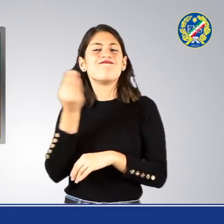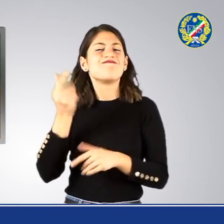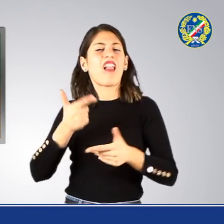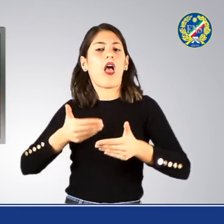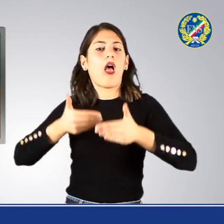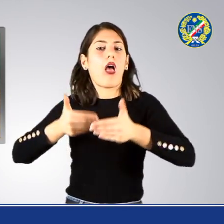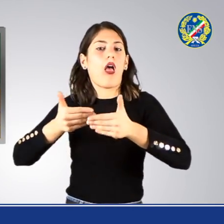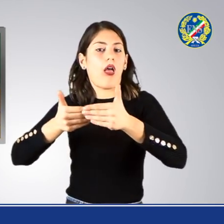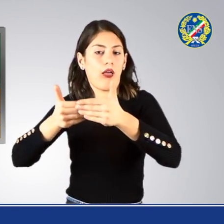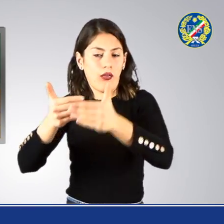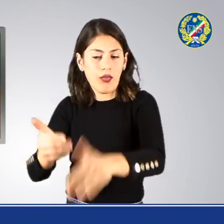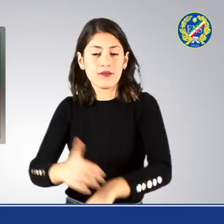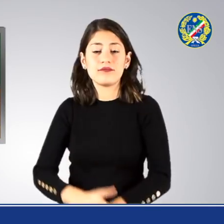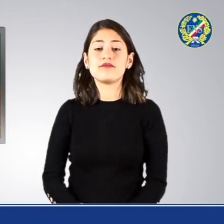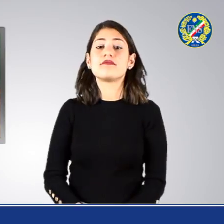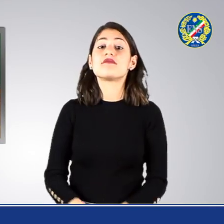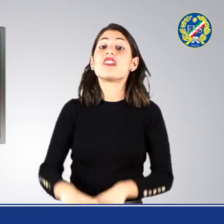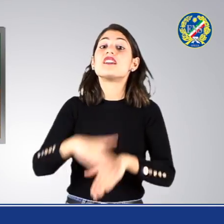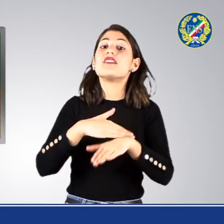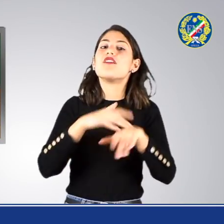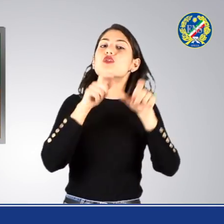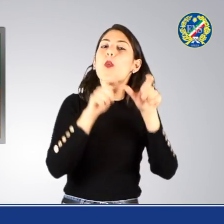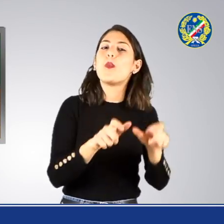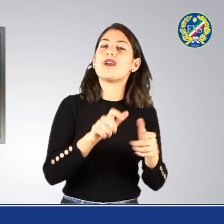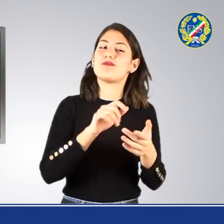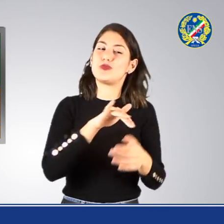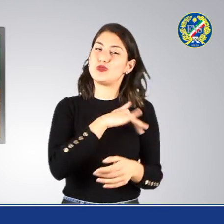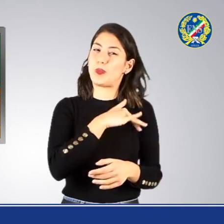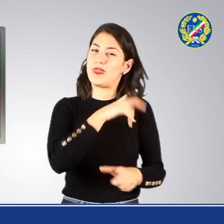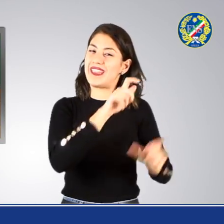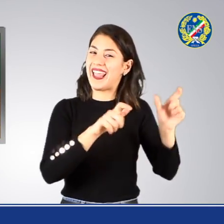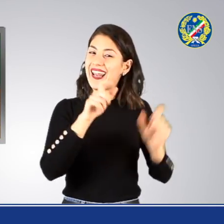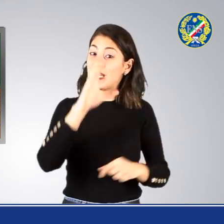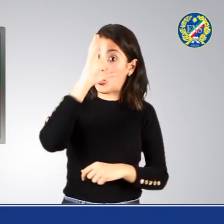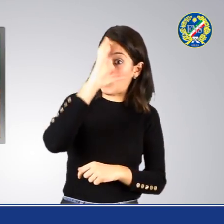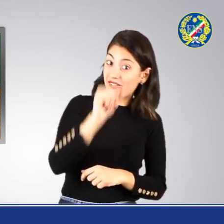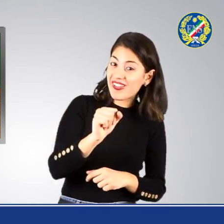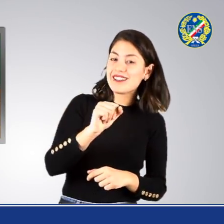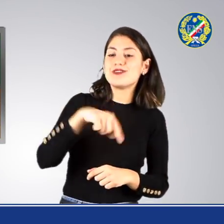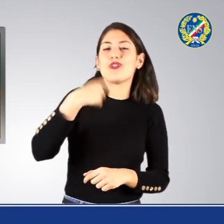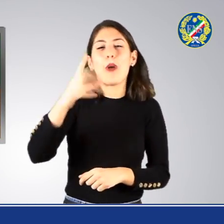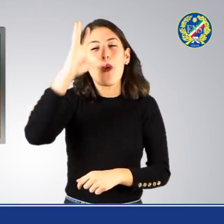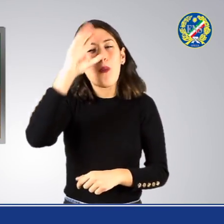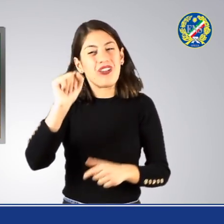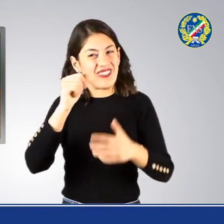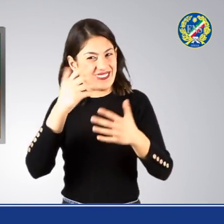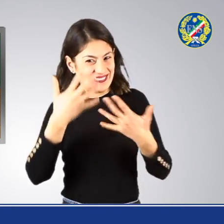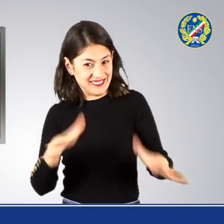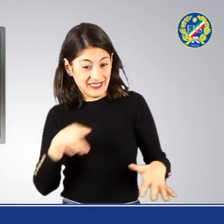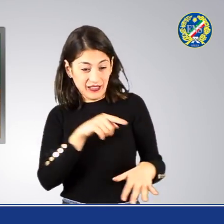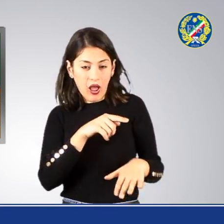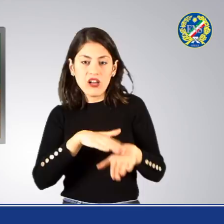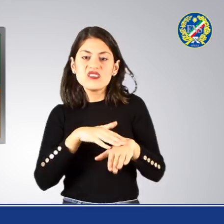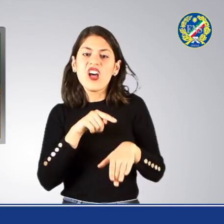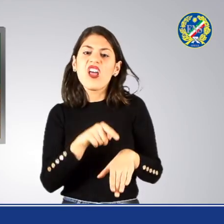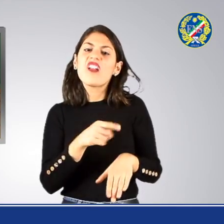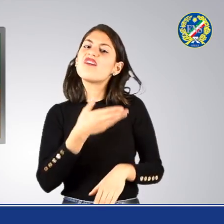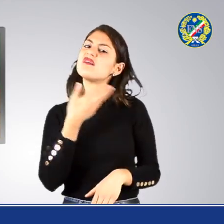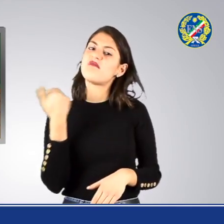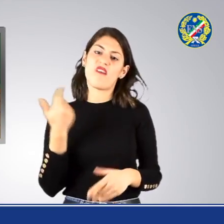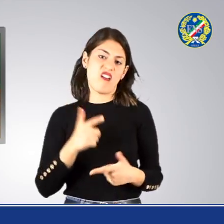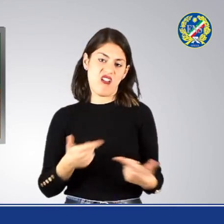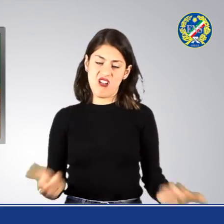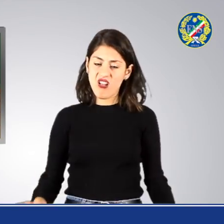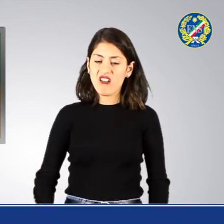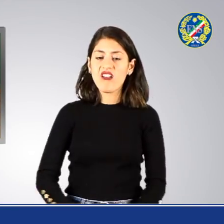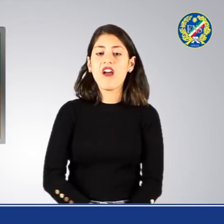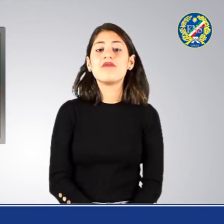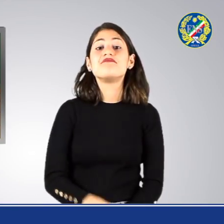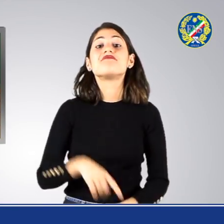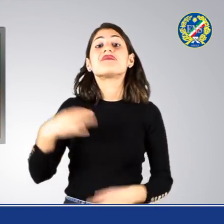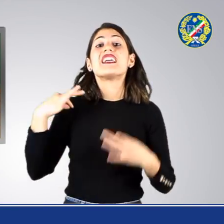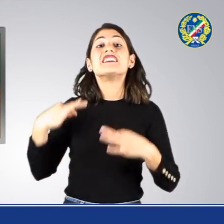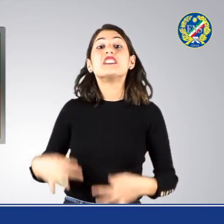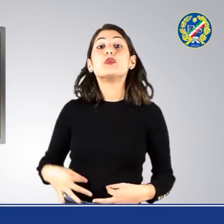nelle scuole; ai carenti servizi per l’accessibilità per studenti universitari e post universitari;